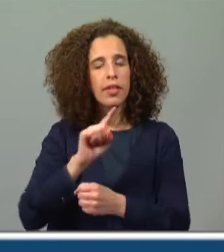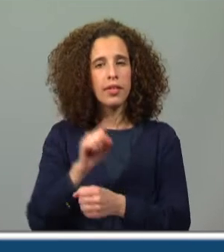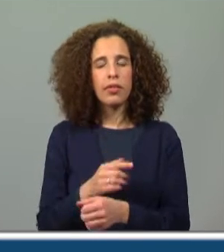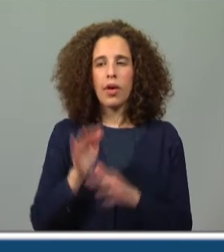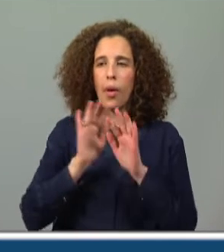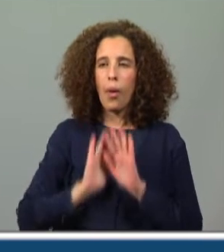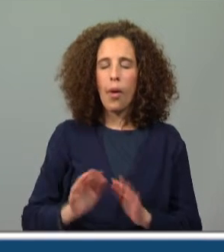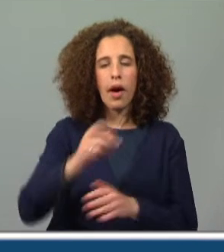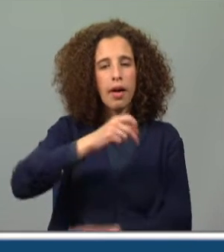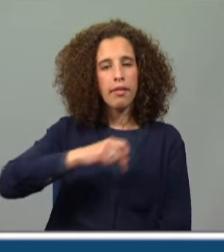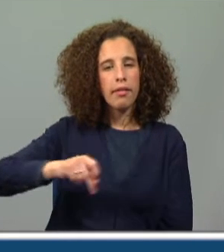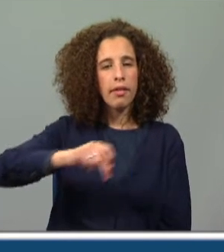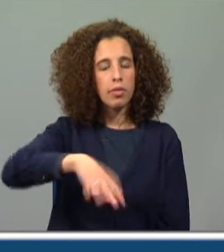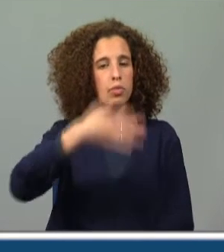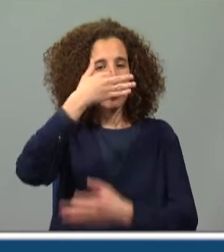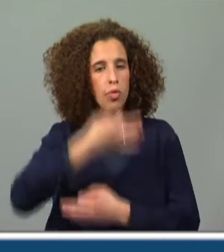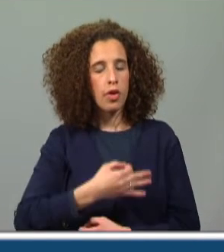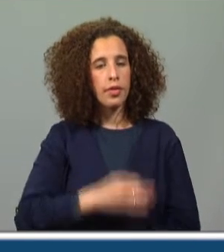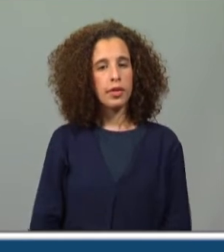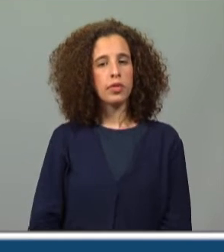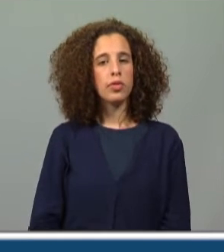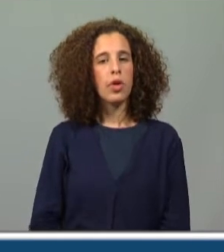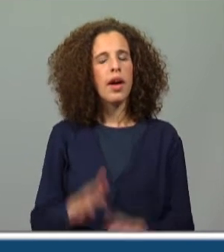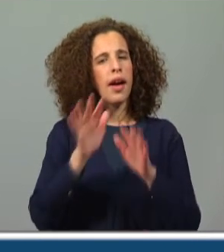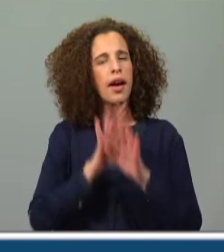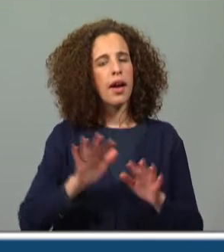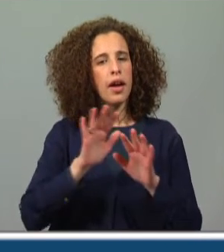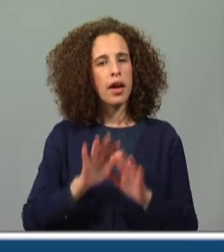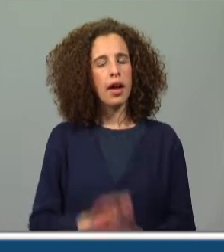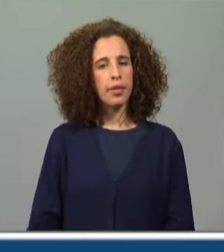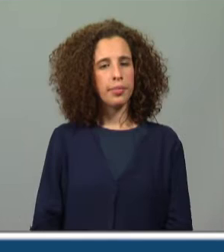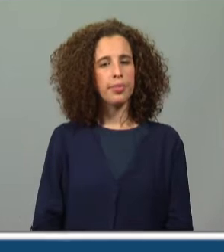muita calma o seu comportamento foi inesperadamente calmo e contido quase 你的行為很平靜出乎意料的平靜和包含幾乎